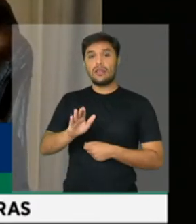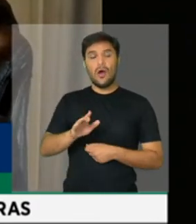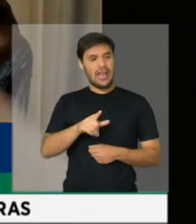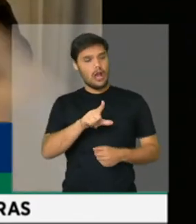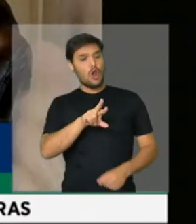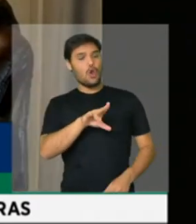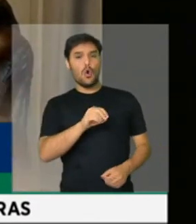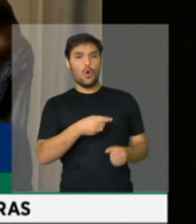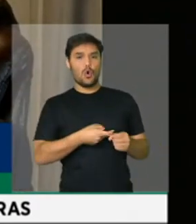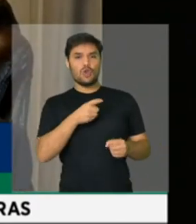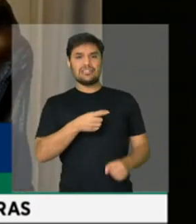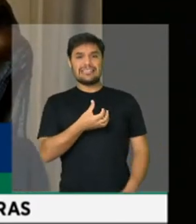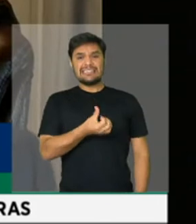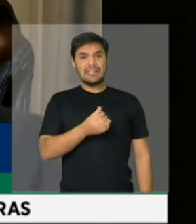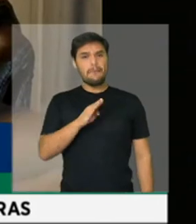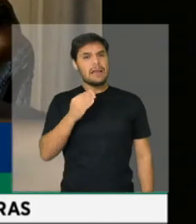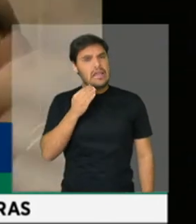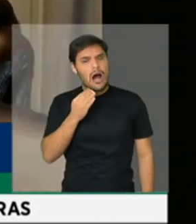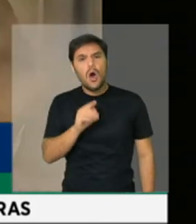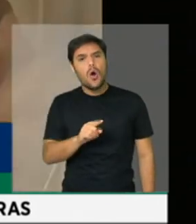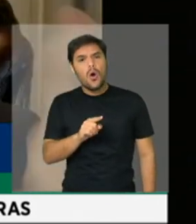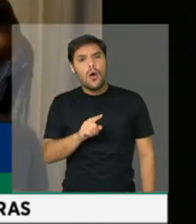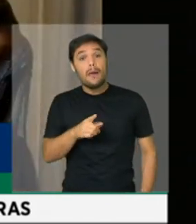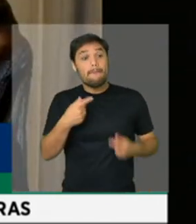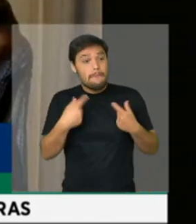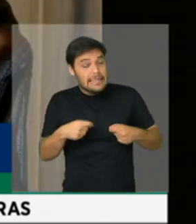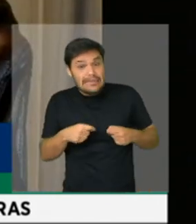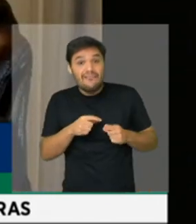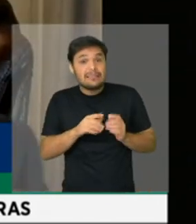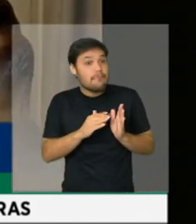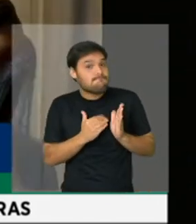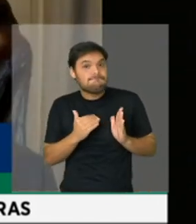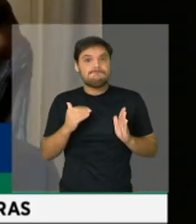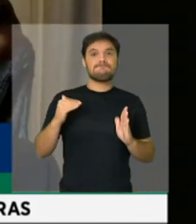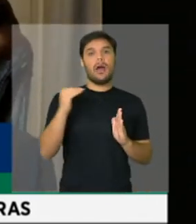GOVERNO... TEM QUE SER FEITO. E A ELETROBRAS... NÃO TEM CONDIÇÕES DE INVESTIR NO